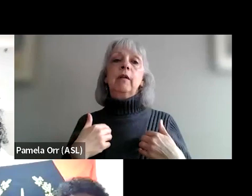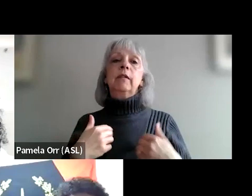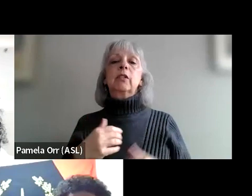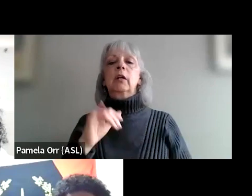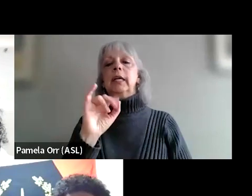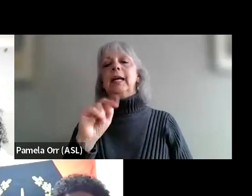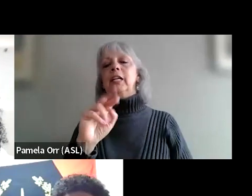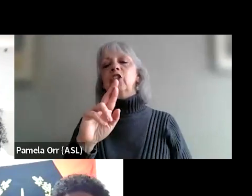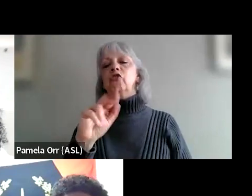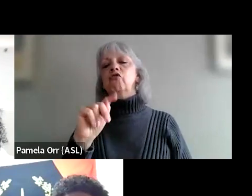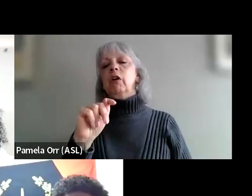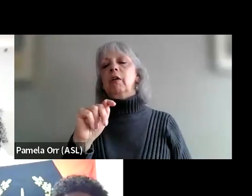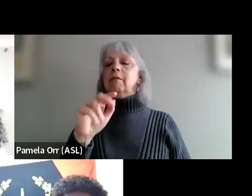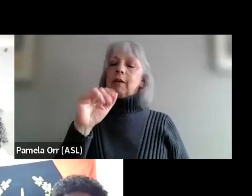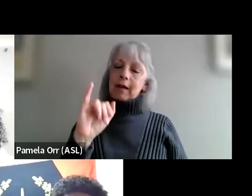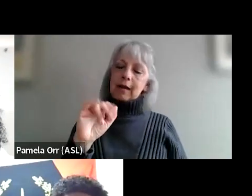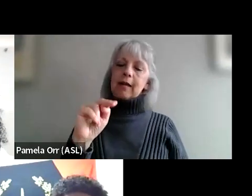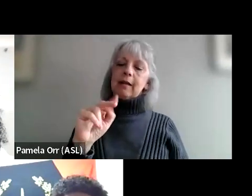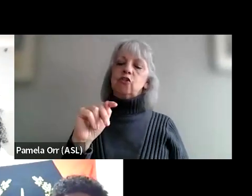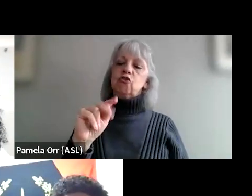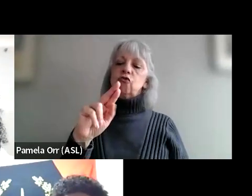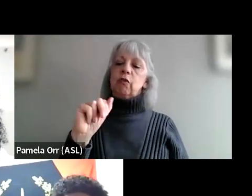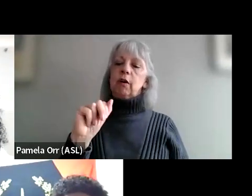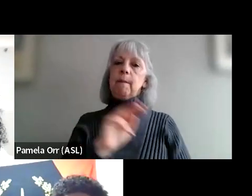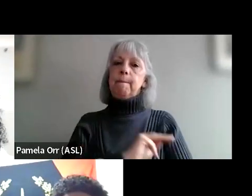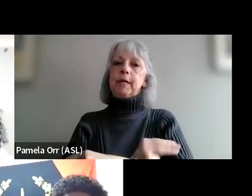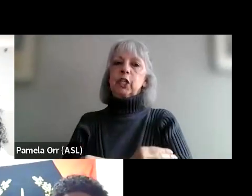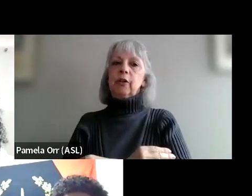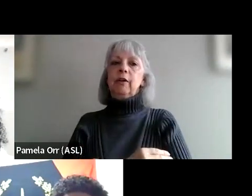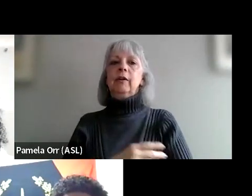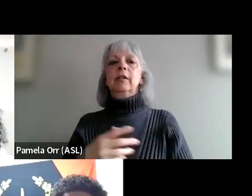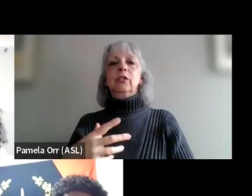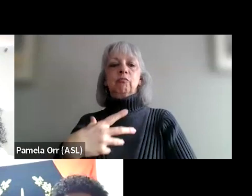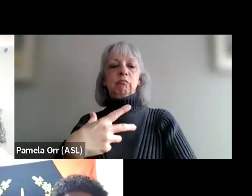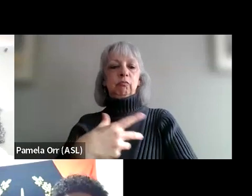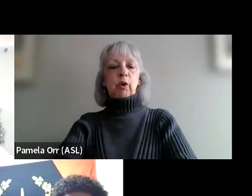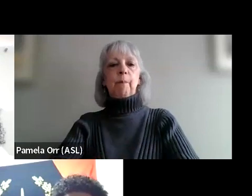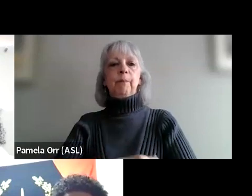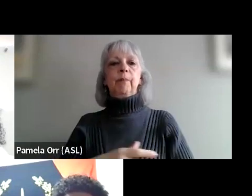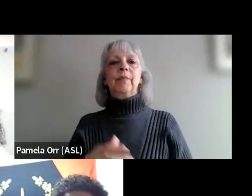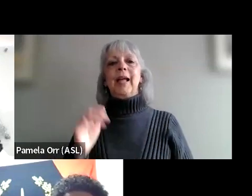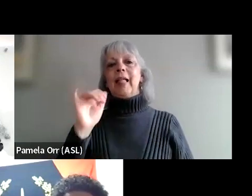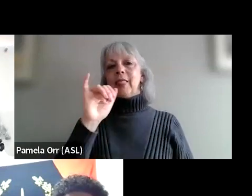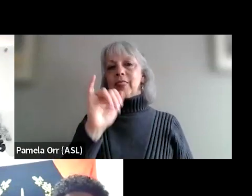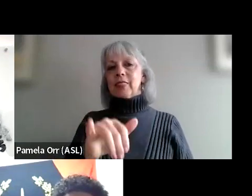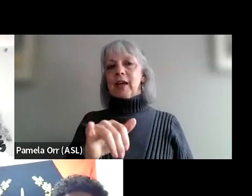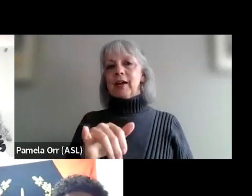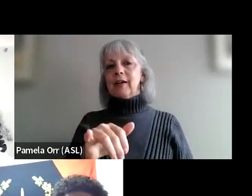que viene con un vial y una jeringa. Este fue el único método